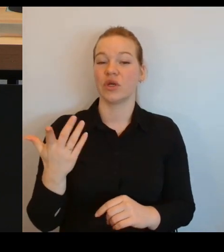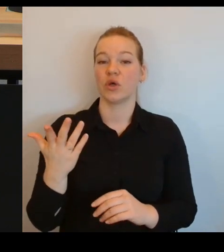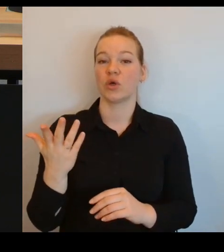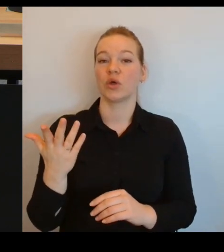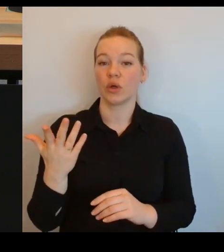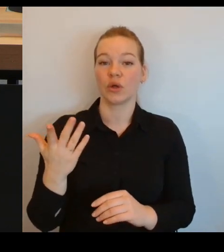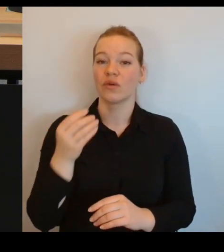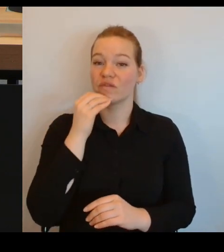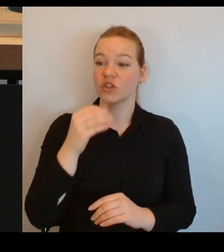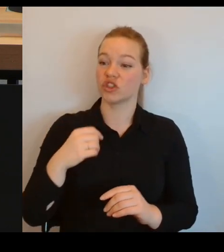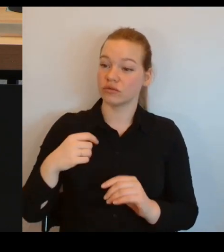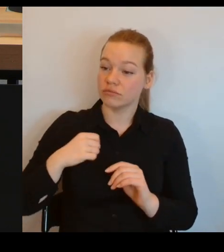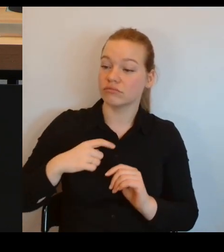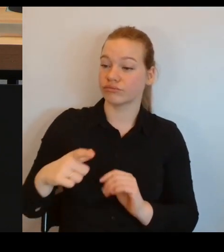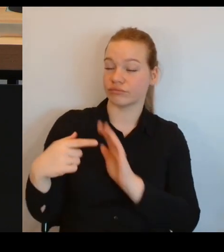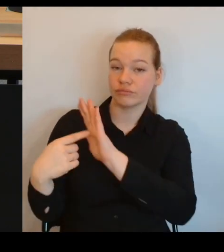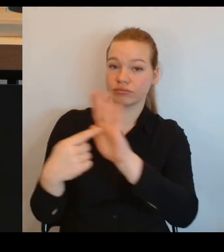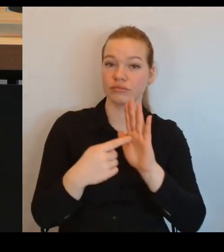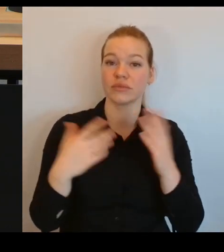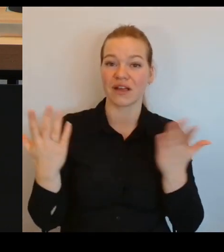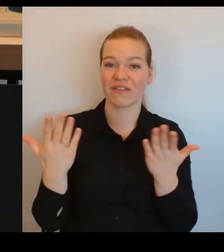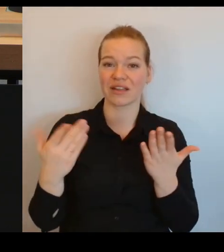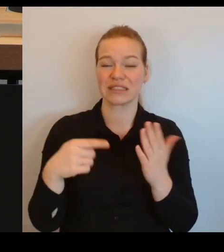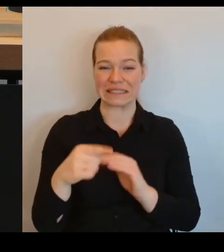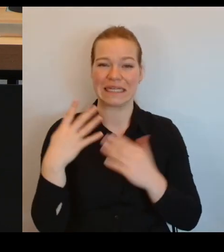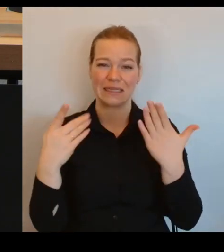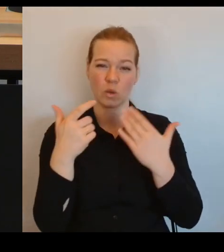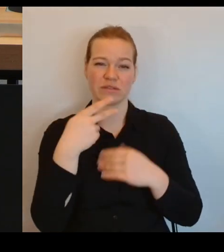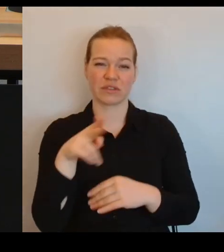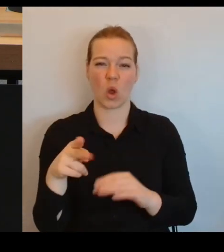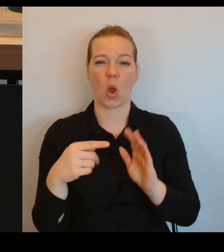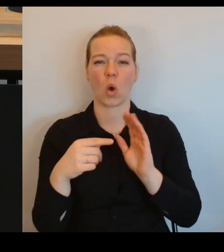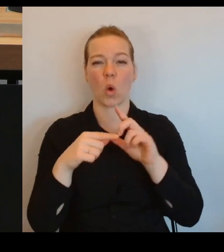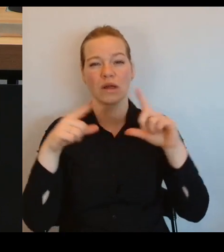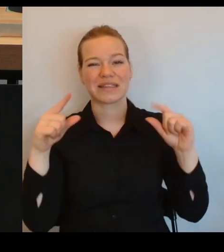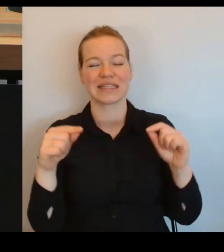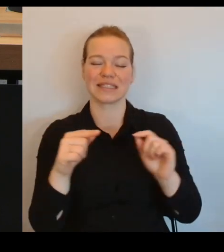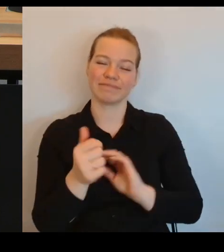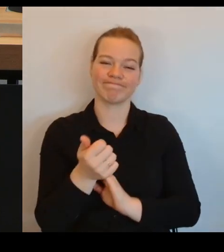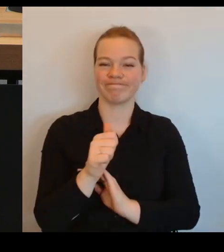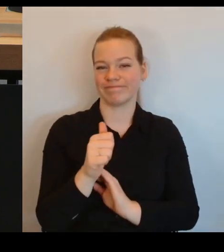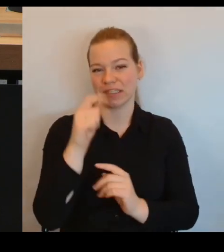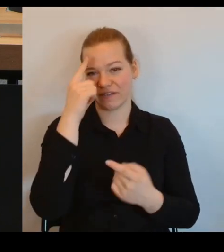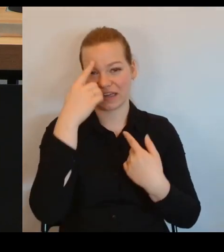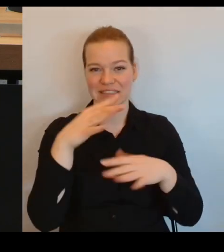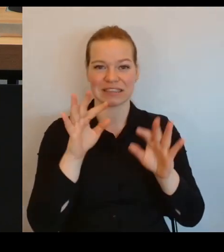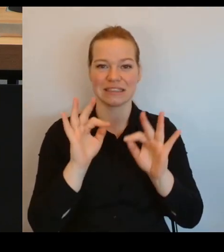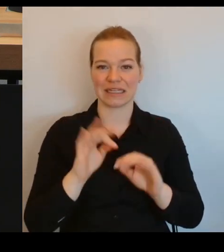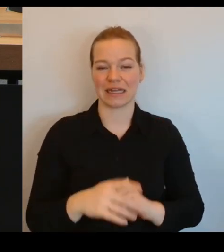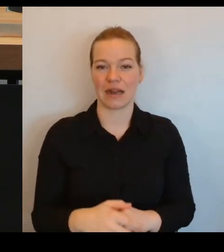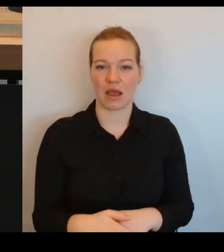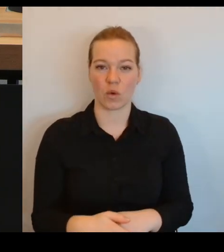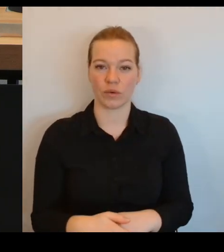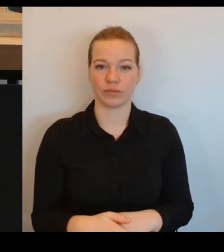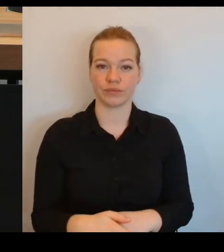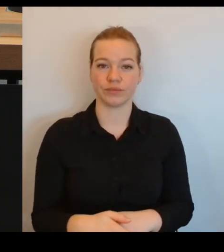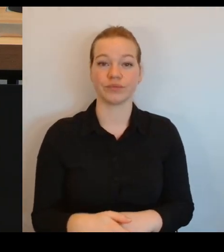gescheiterten Sondervermögen? Kommt die Hauptstadtzulage für drei freie Träger noch oder nicht Wie soll die pauschale Minderausgabe aufgelöst werden?